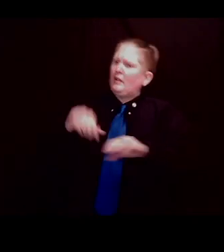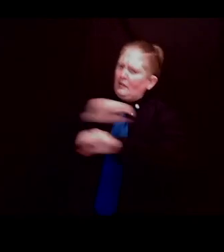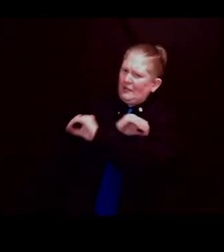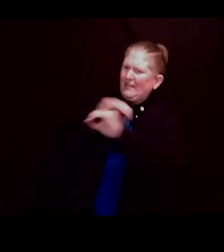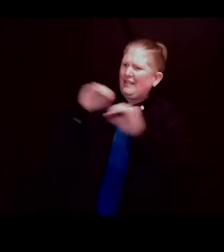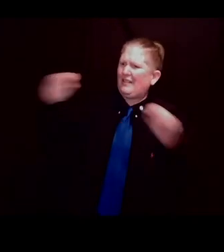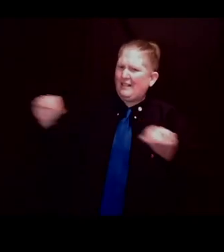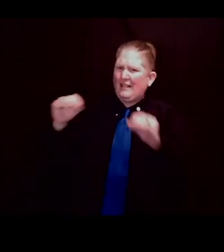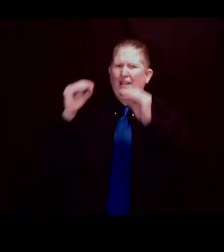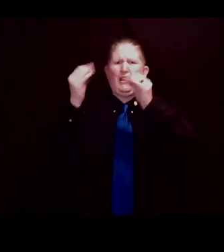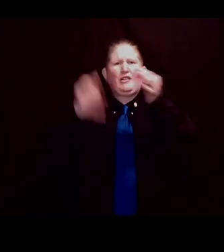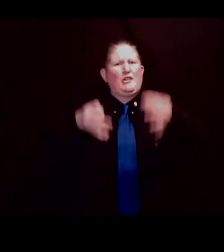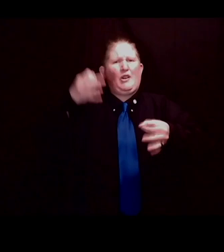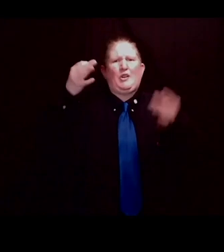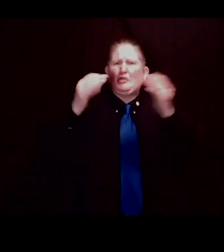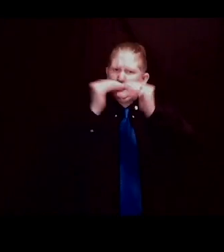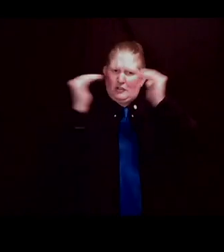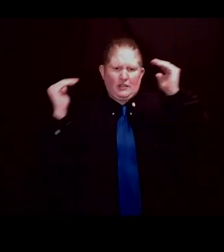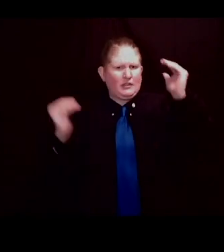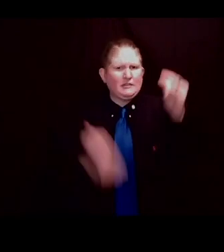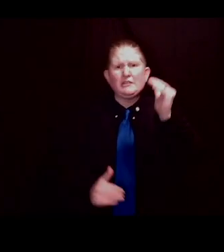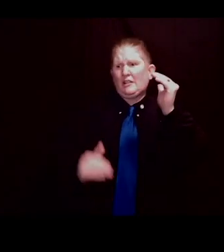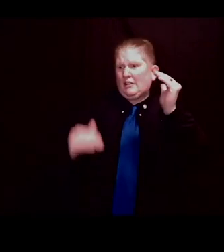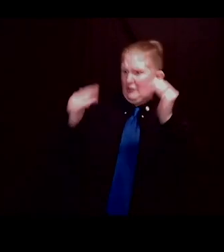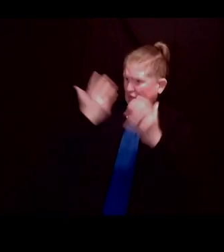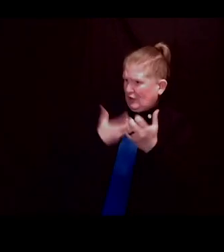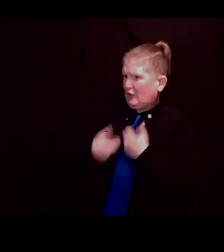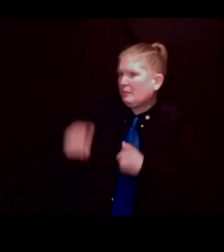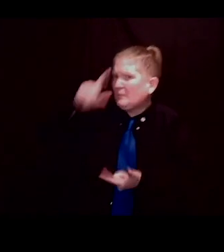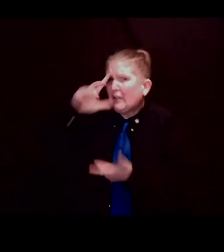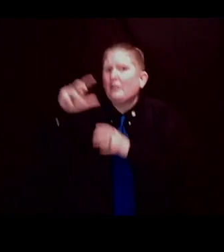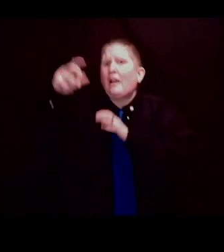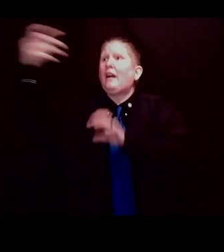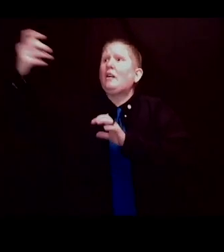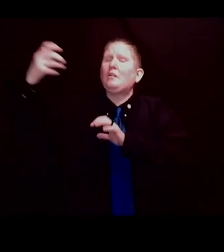No dejaré que ninguna injusticia me cambie